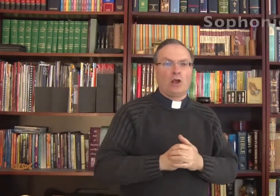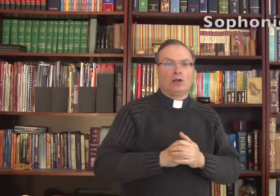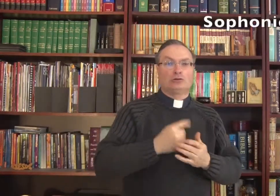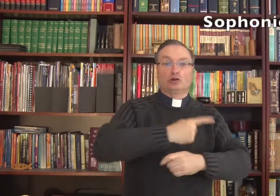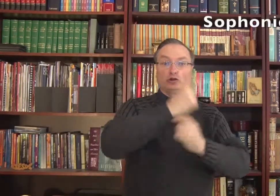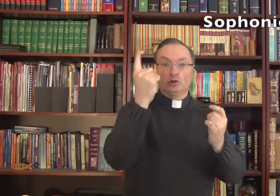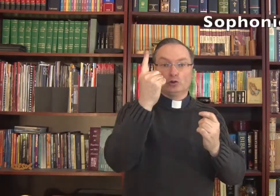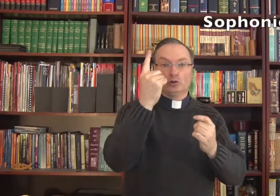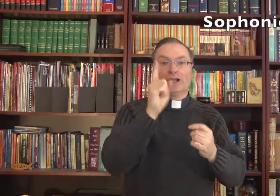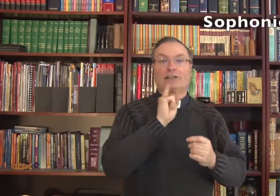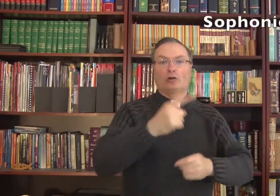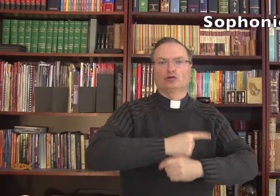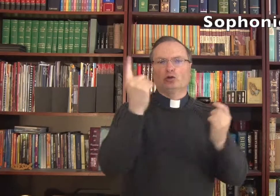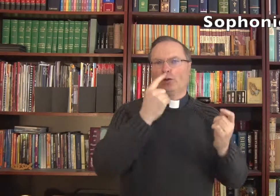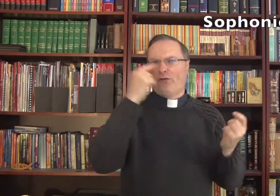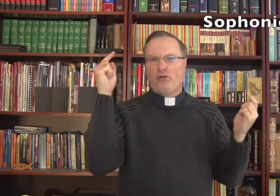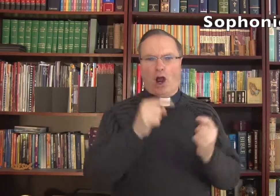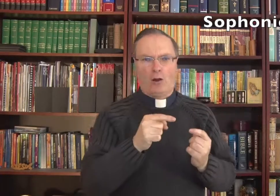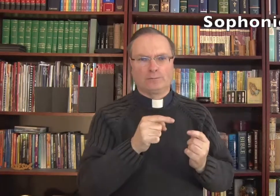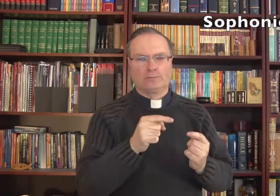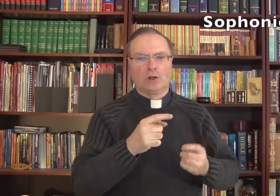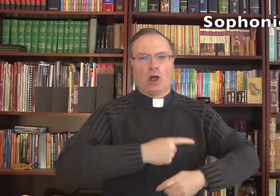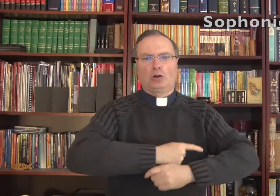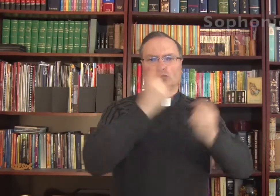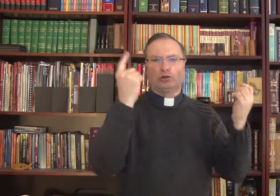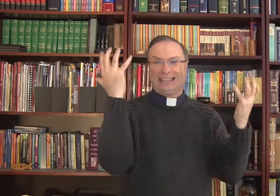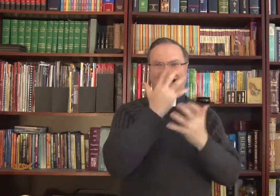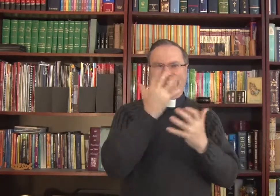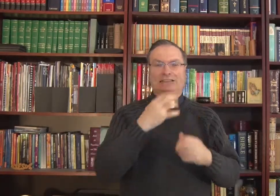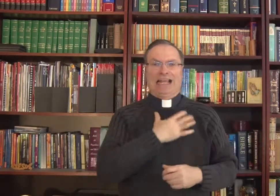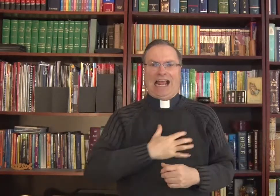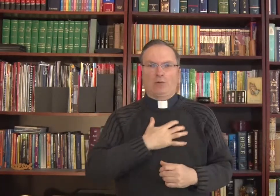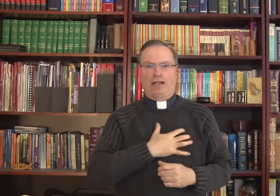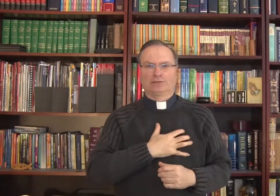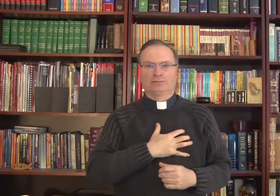«Ce jour est un jour de fureur, un jour de détresse et d'angoisse,